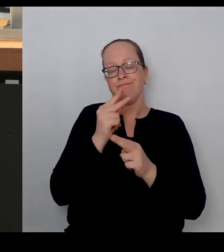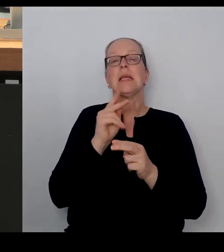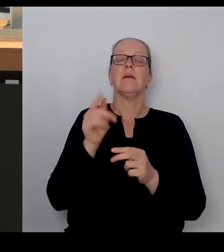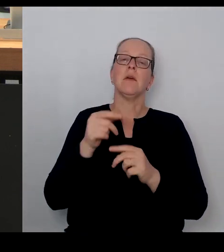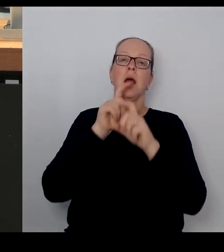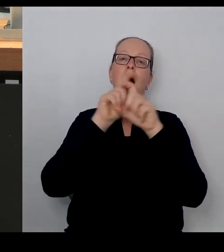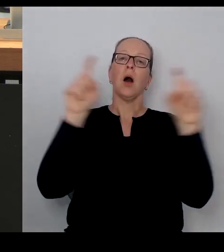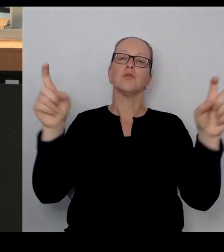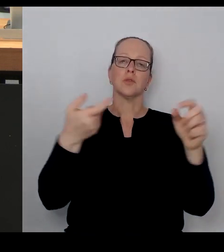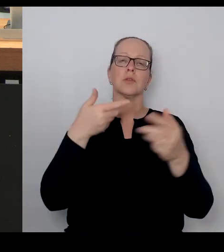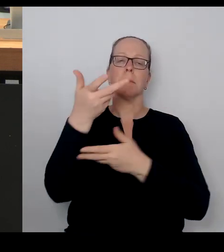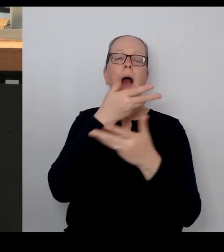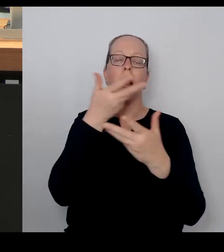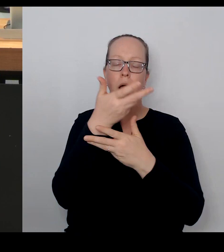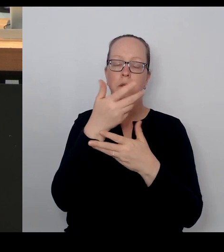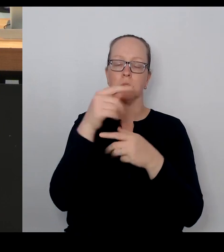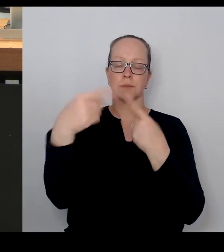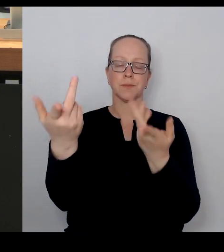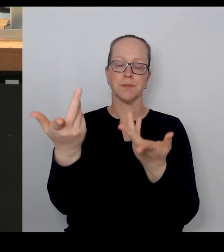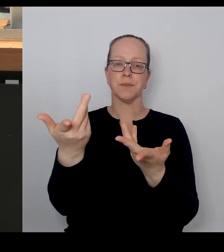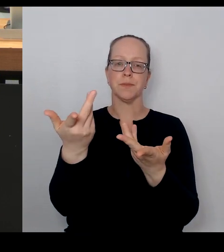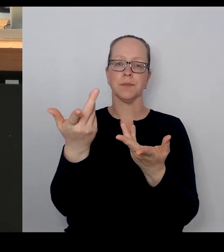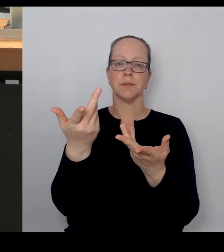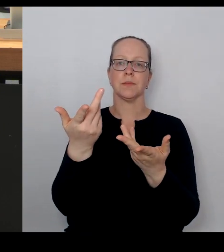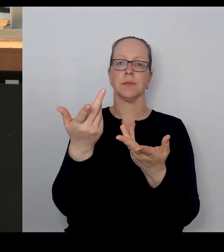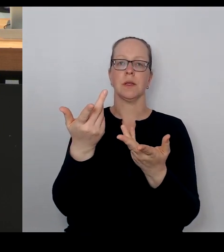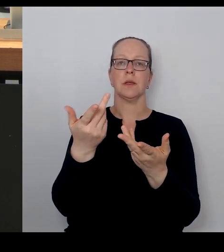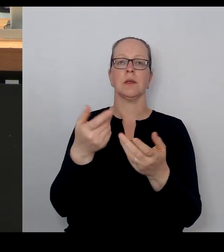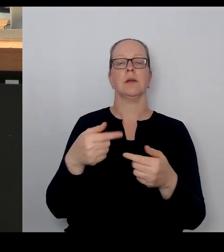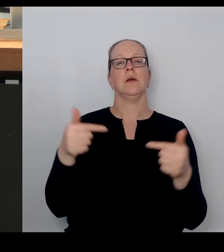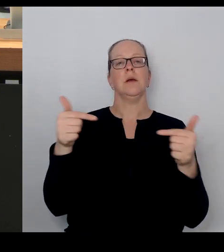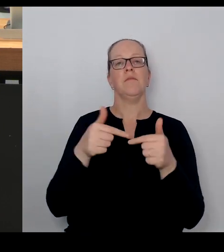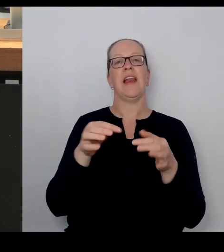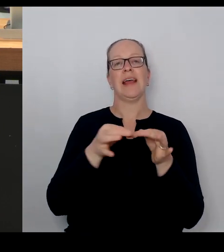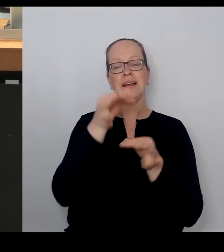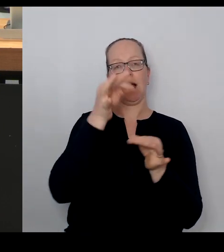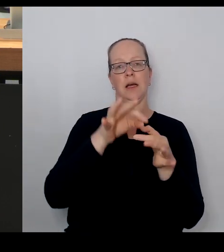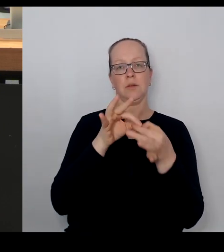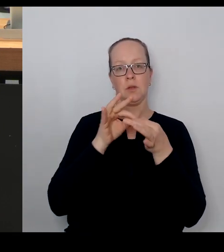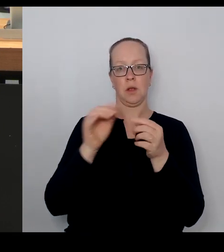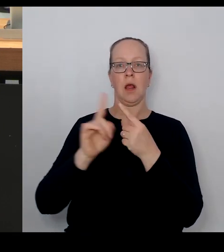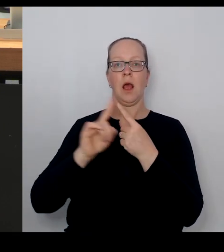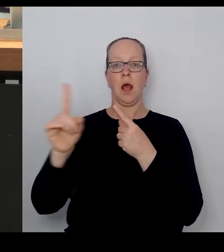und den damit verbundenen individuellen Prüfungen. Aber ich bin mal gespannt, wie Sie das dann konkret umsetzen